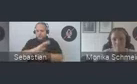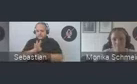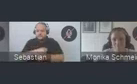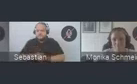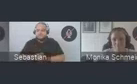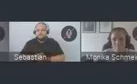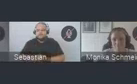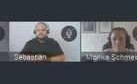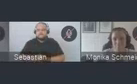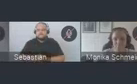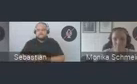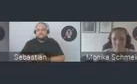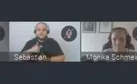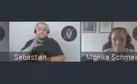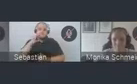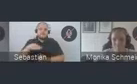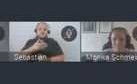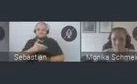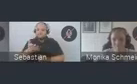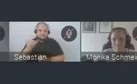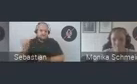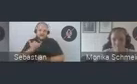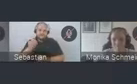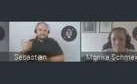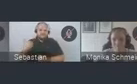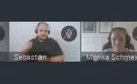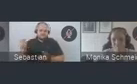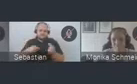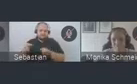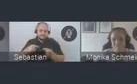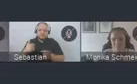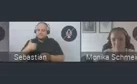ale państwo oczywiście nie zawiedli i mieliśmy bardzo dużo uczestniczek.